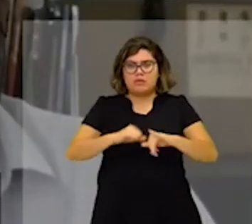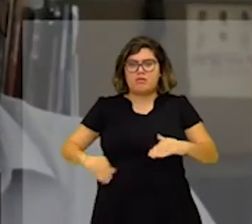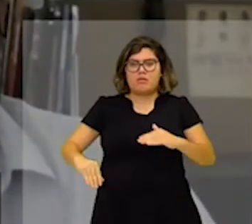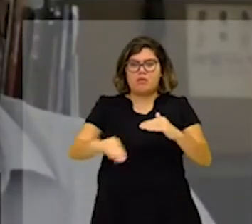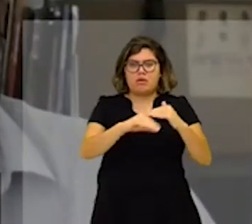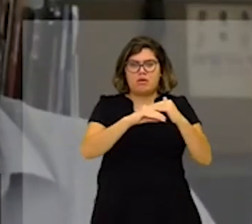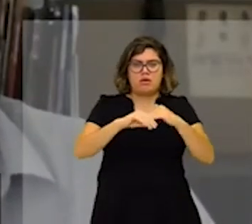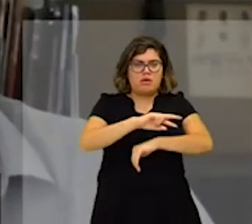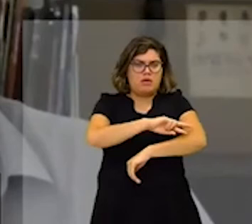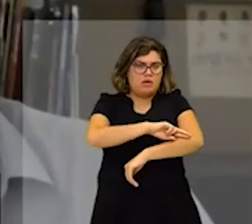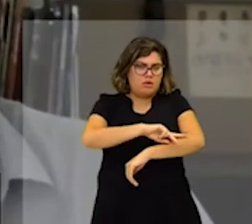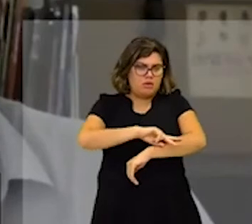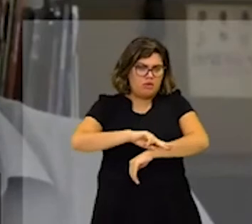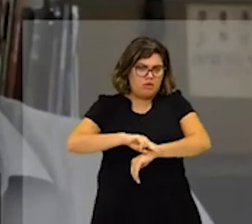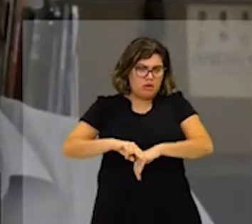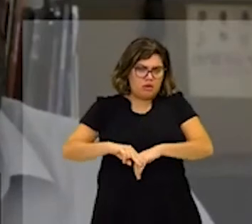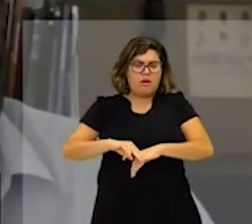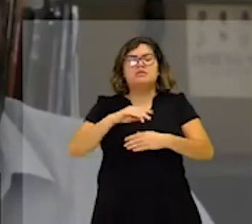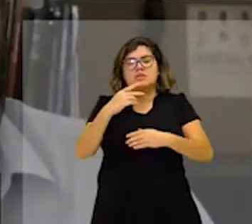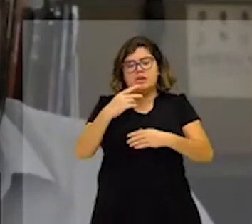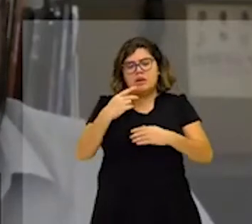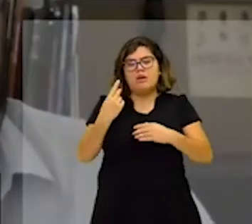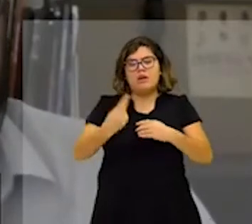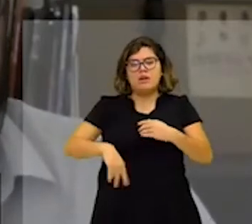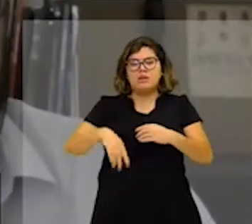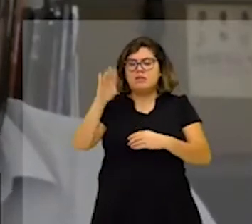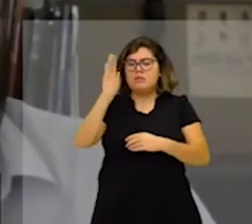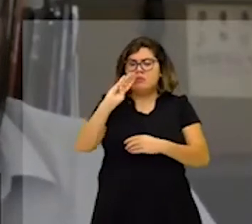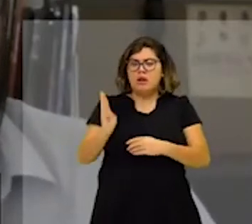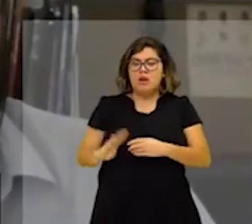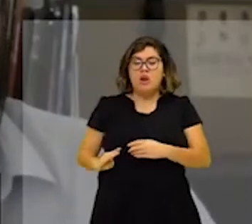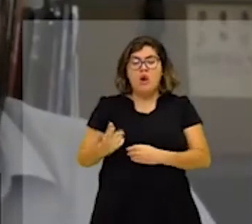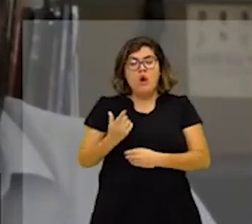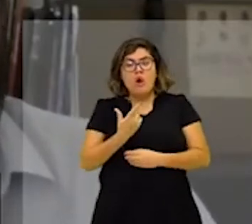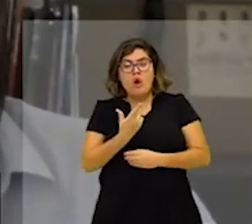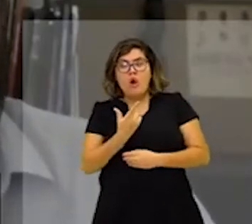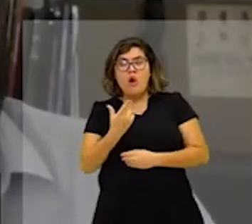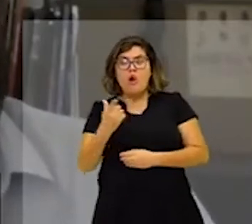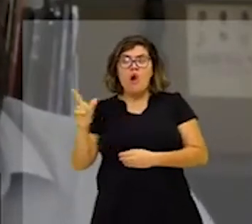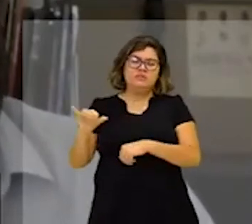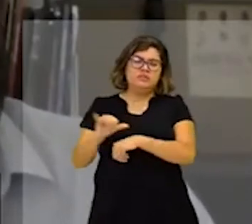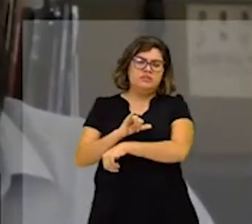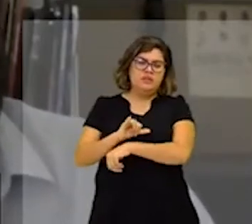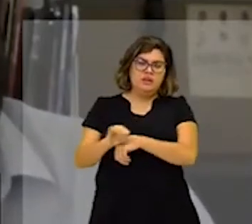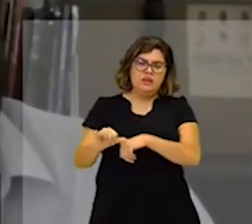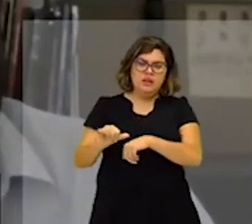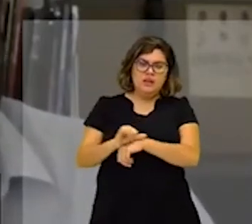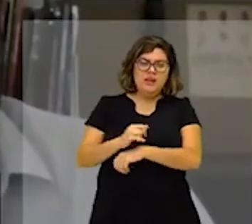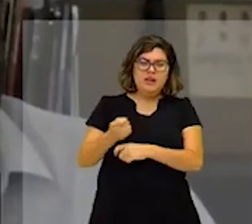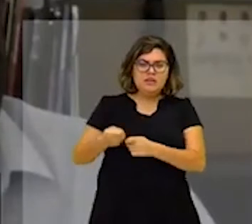a promoção da Equidade racial no Brasil algum outro mecanismo e não necessidade necessitasse